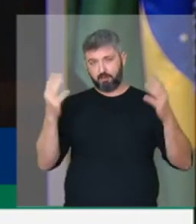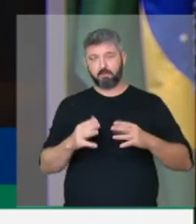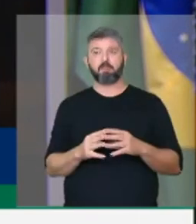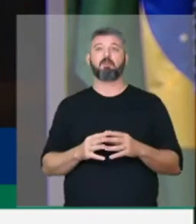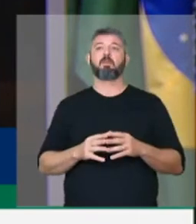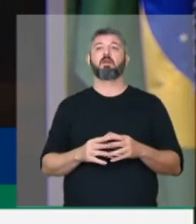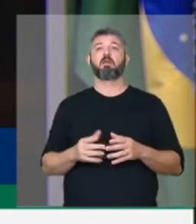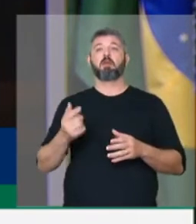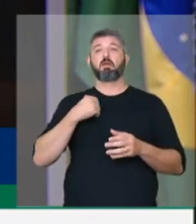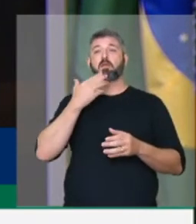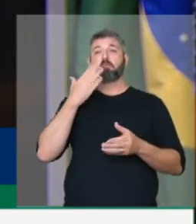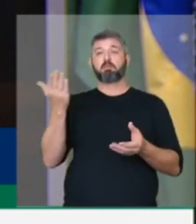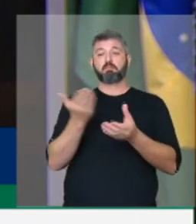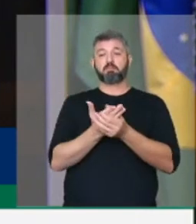JUSTIÇA ENTRE OUTROS. JÁ ESTOU ENCAMINHANDO ASSIM COMO